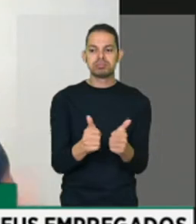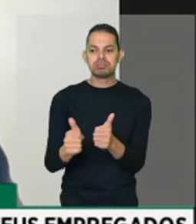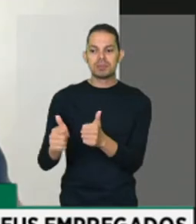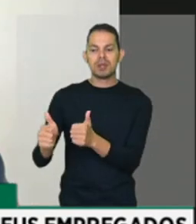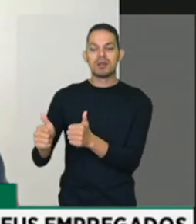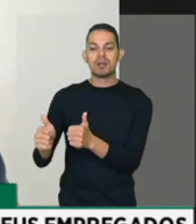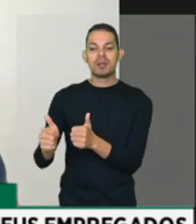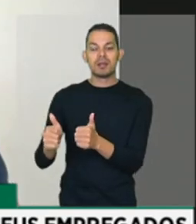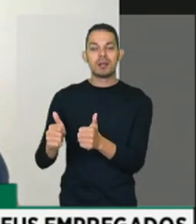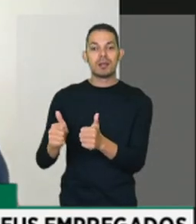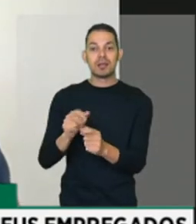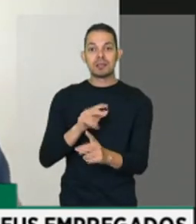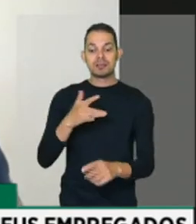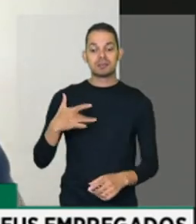EMOCIONAL, A SAÚDE TEM QUE TER UMA VISÃO HOLÍSTICA,